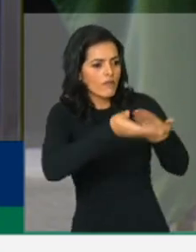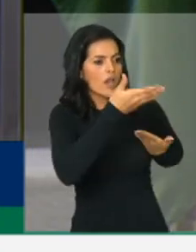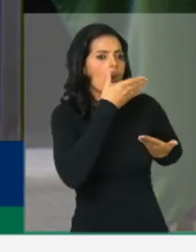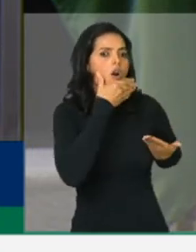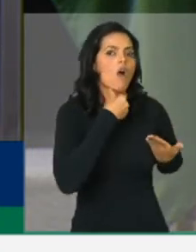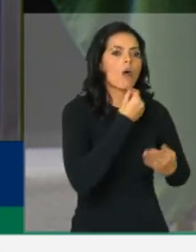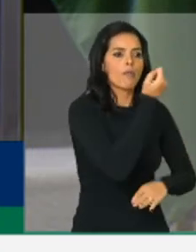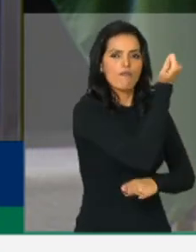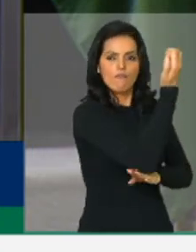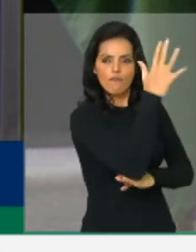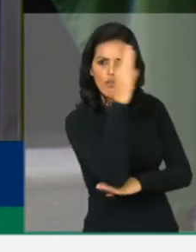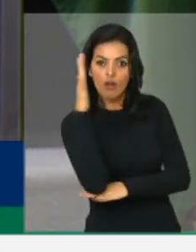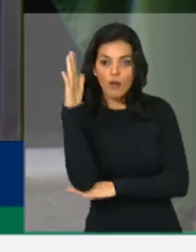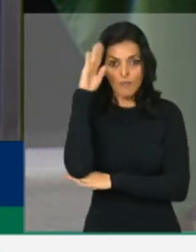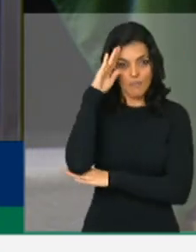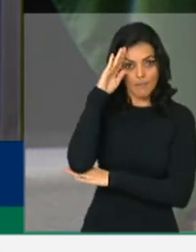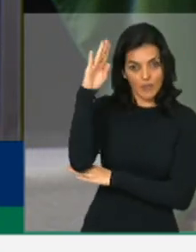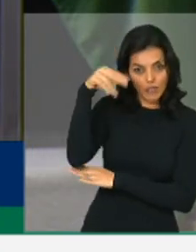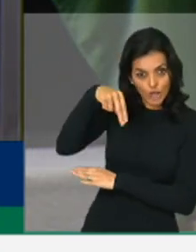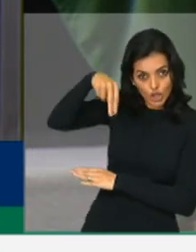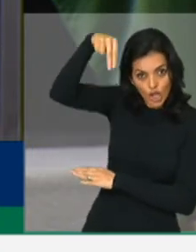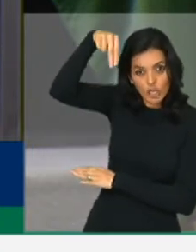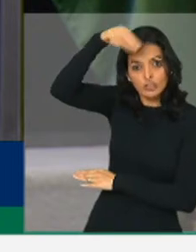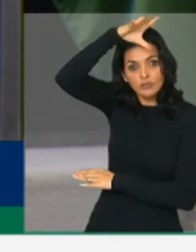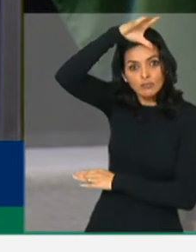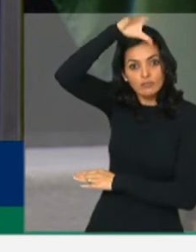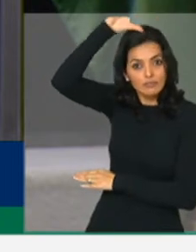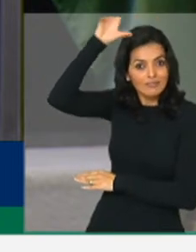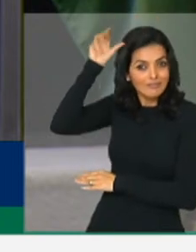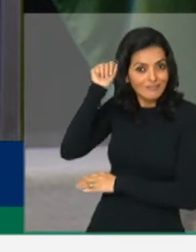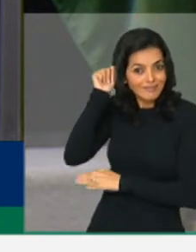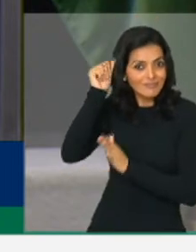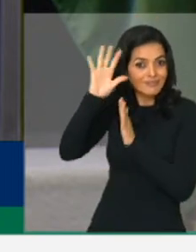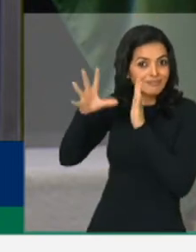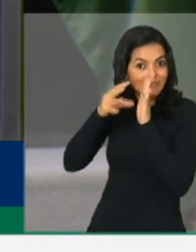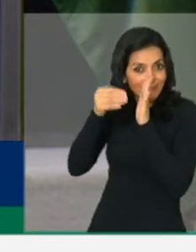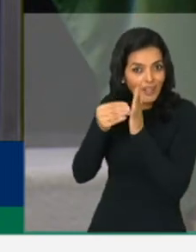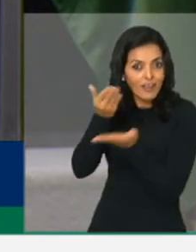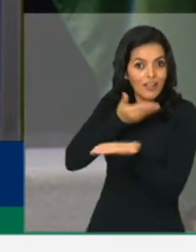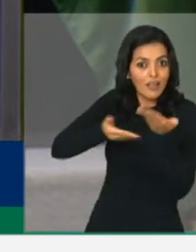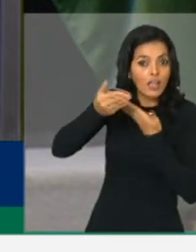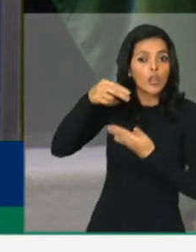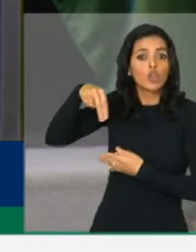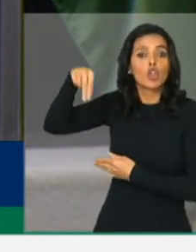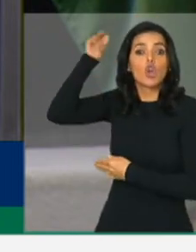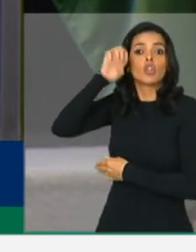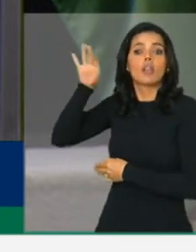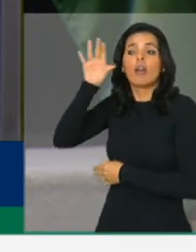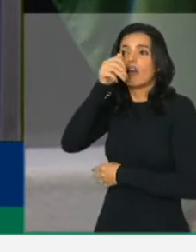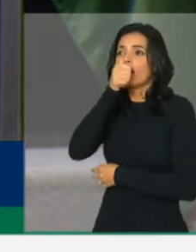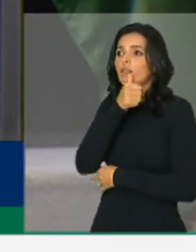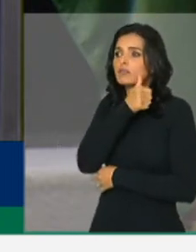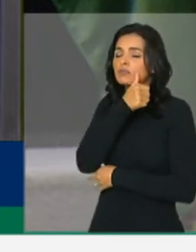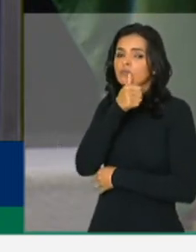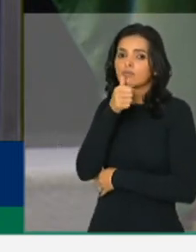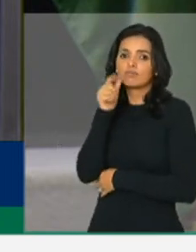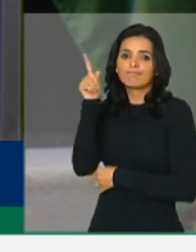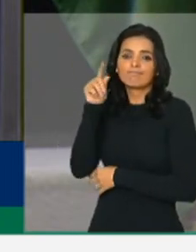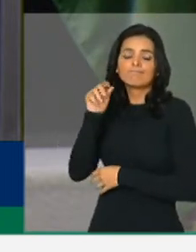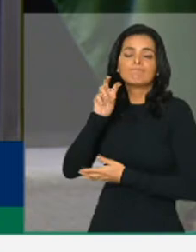MINISTRO PAULO GUEDES, PARABENIZO GOVERNO DO PRESIDENTE BOLSONARO PELA INICIATIVA DE TER NESSA MEDIDA PROVISÓRIA UMA OPORTUNIDADE